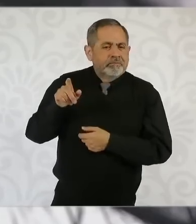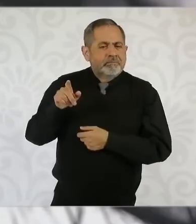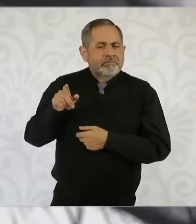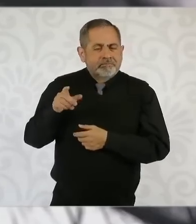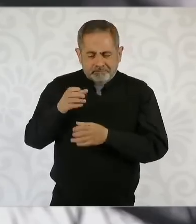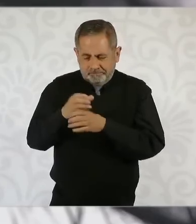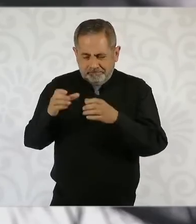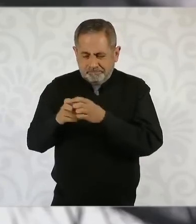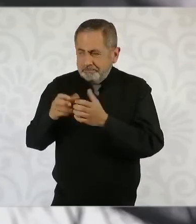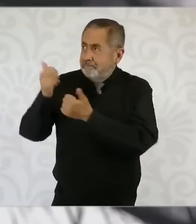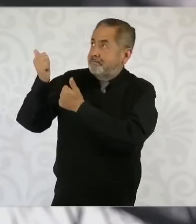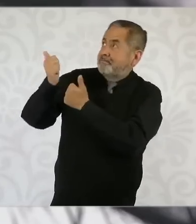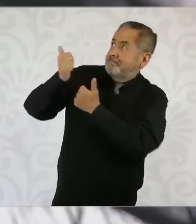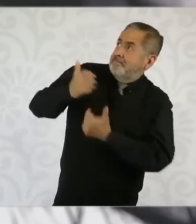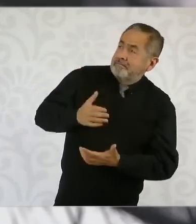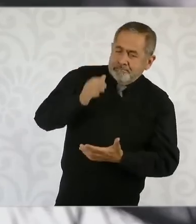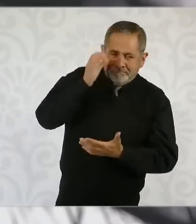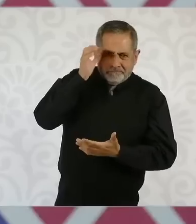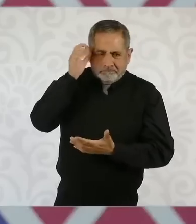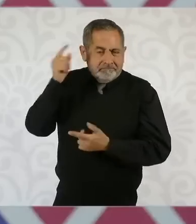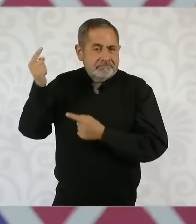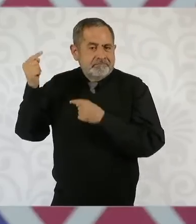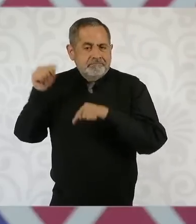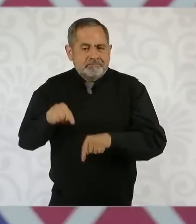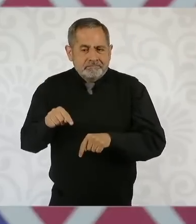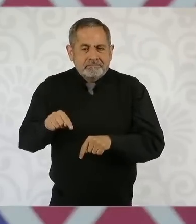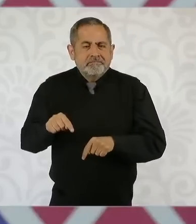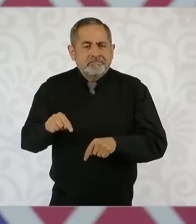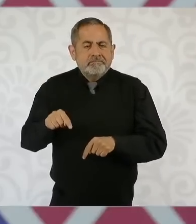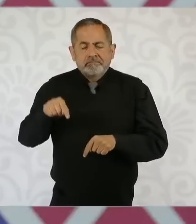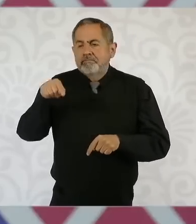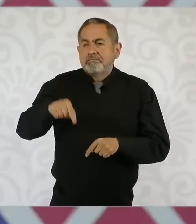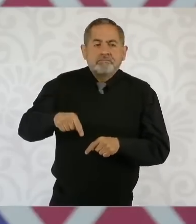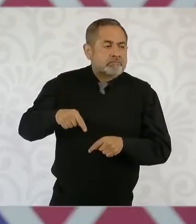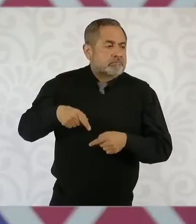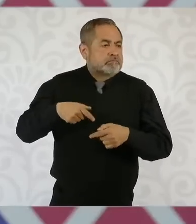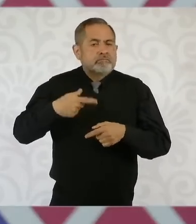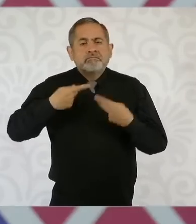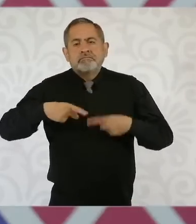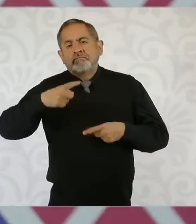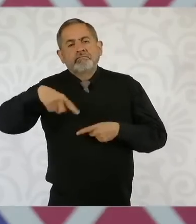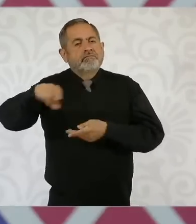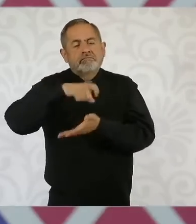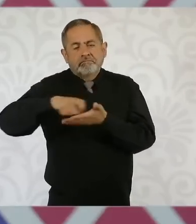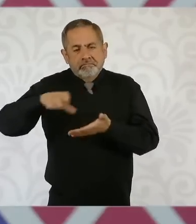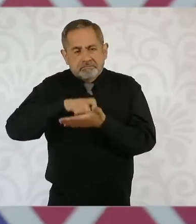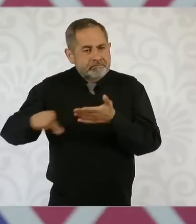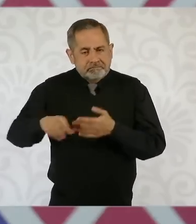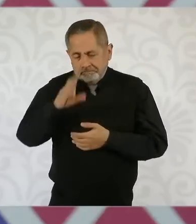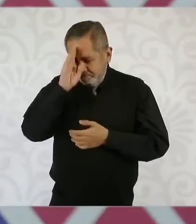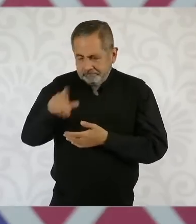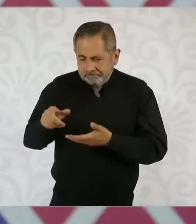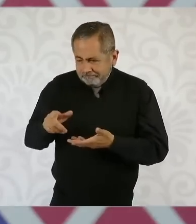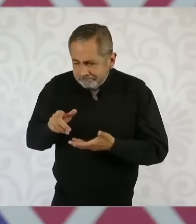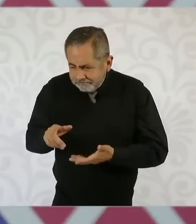siendo importados de China que vienen directamente al al pues al consumidor algo una buena noticia